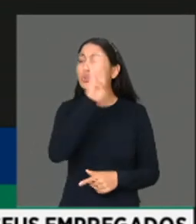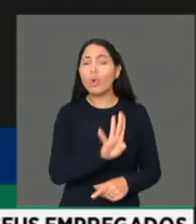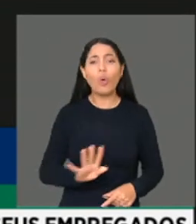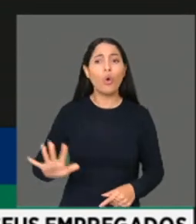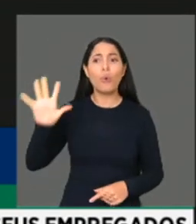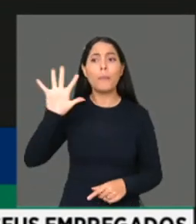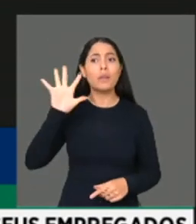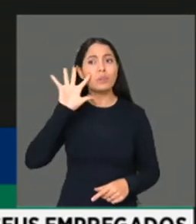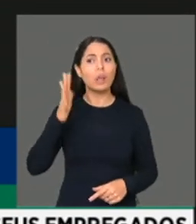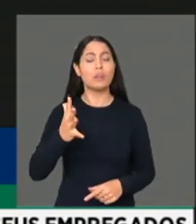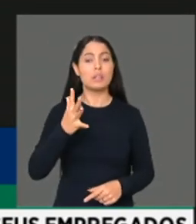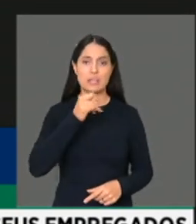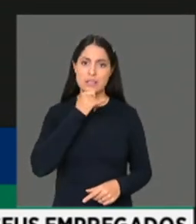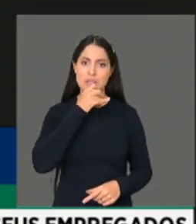DESOCUPAÇÕES FORÇADAS QUE ESTÃO ACONTECENDO LÁ FORA.